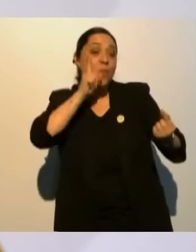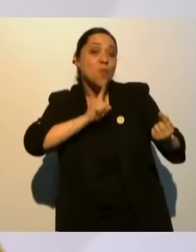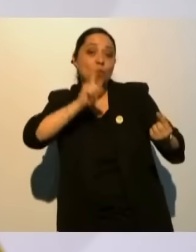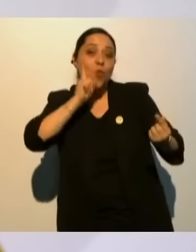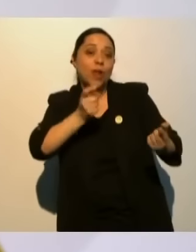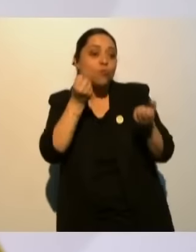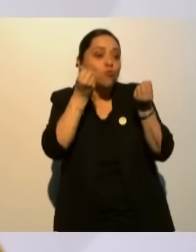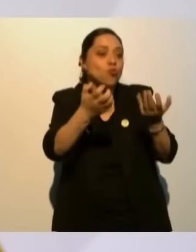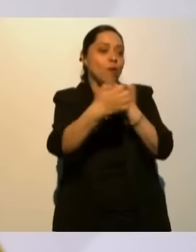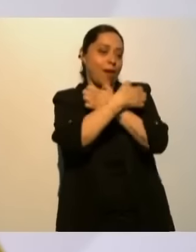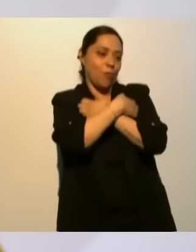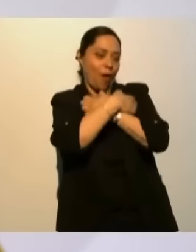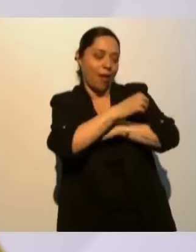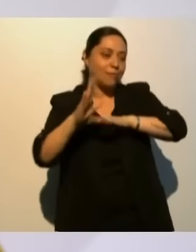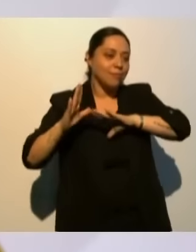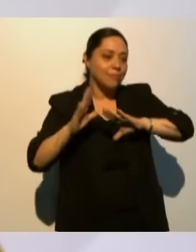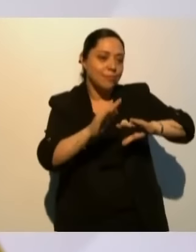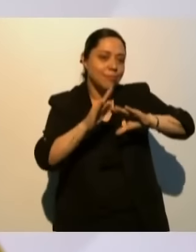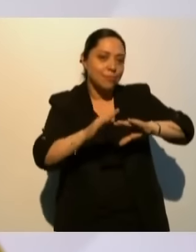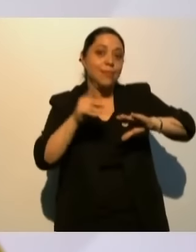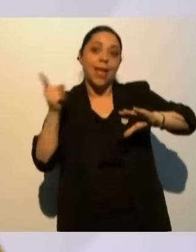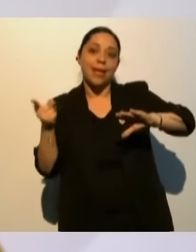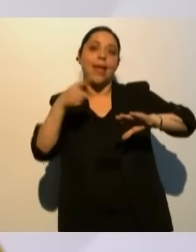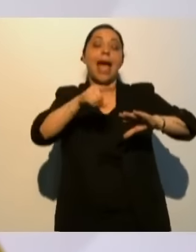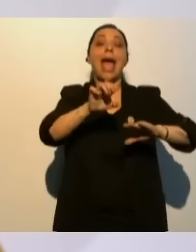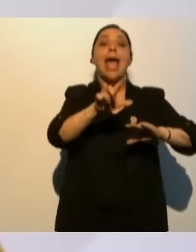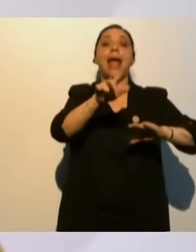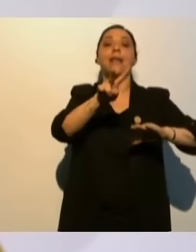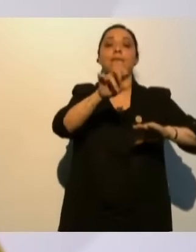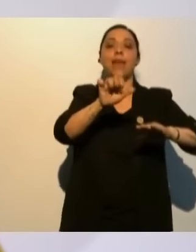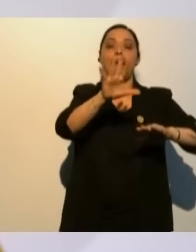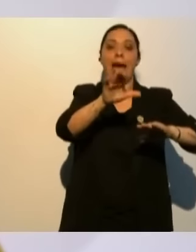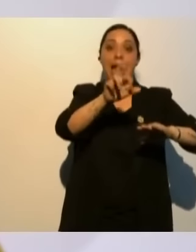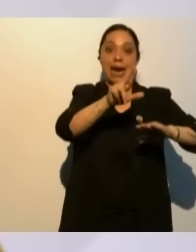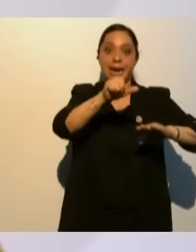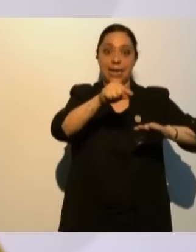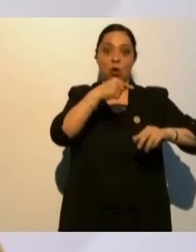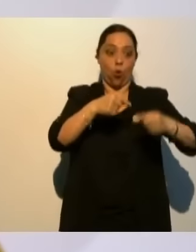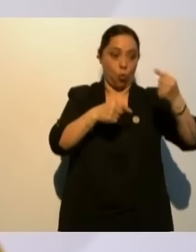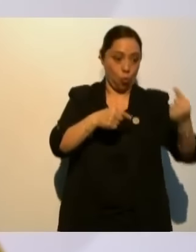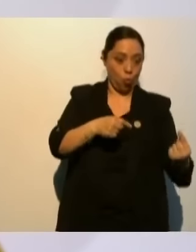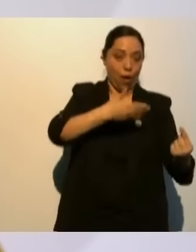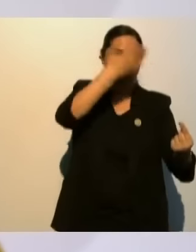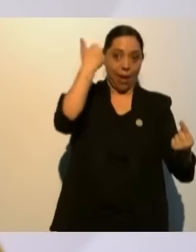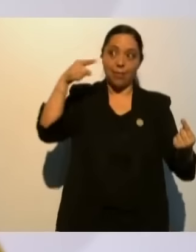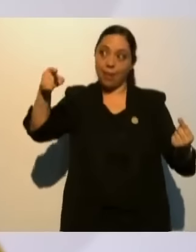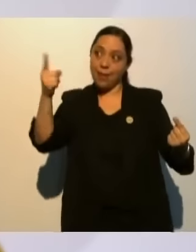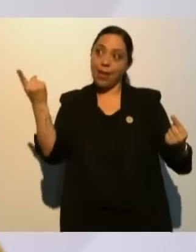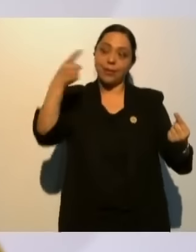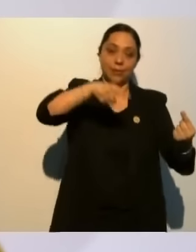maestra de una gran feminista de Elvia Carrillo Puerto eh Y decidimos ponerle el nombre de esta